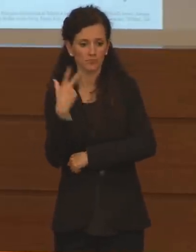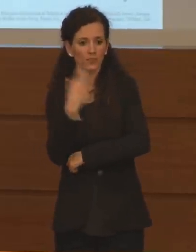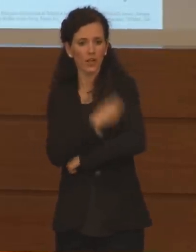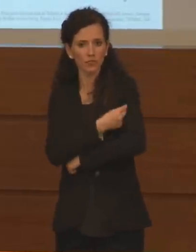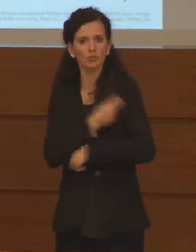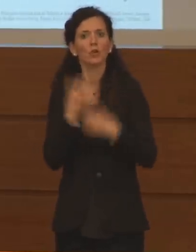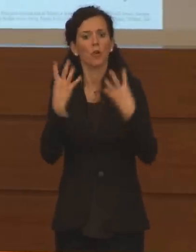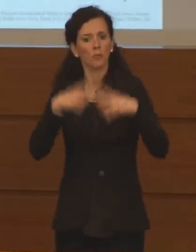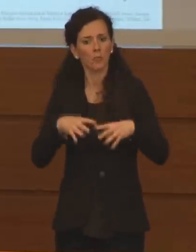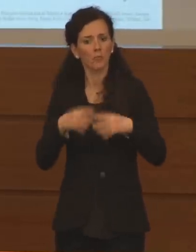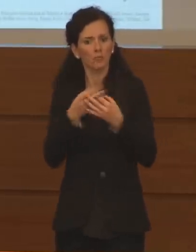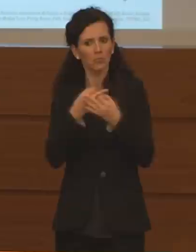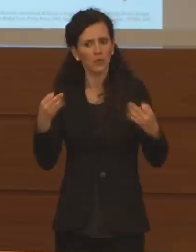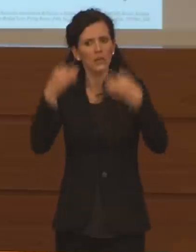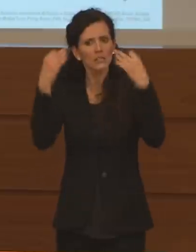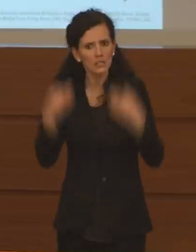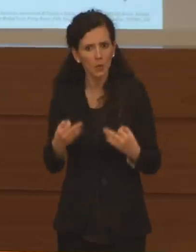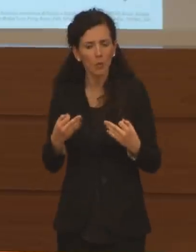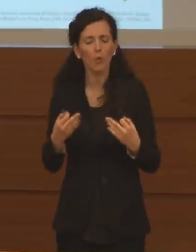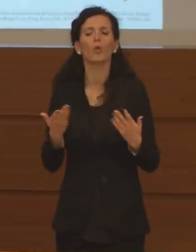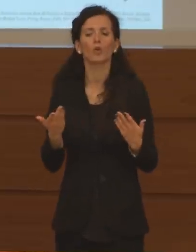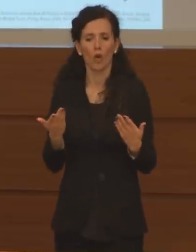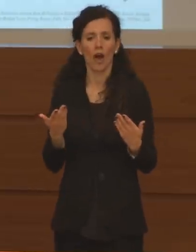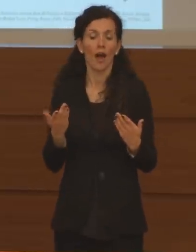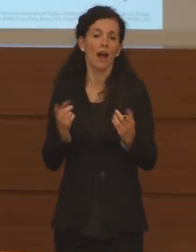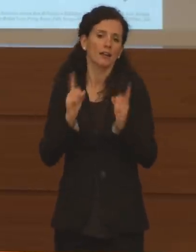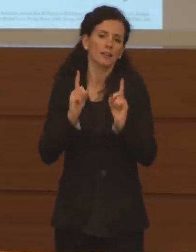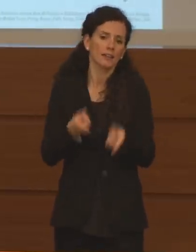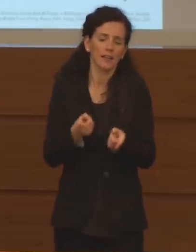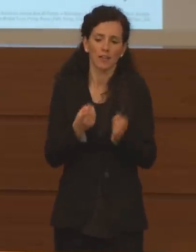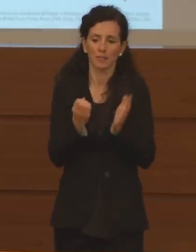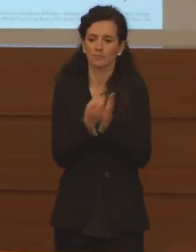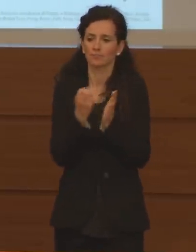sicuro comunque sia bisognerebbe produrlo su ampia scala quindi questo è